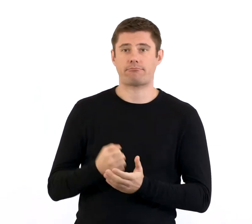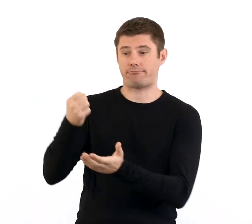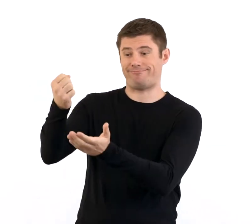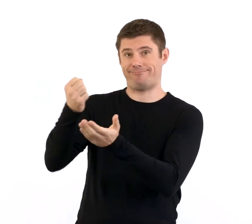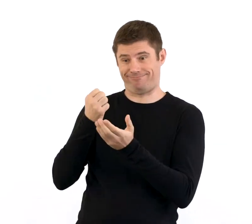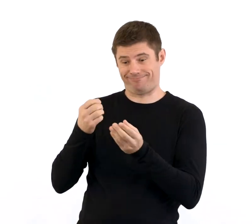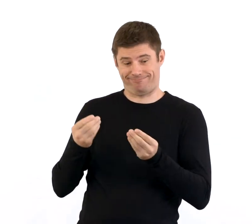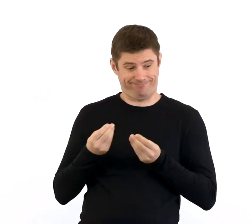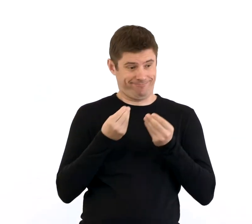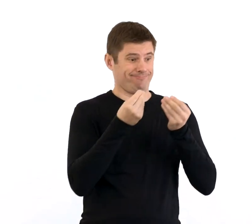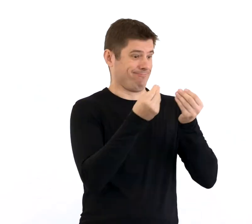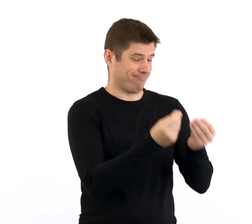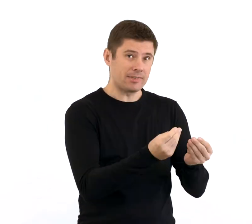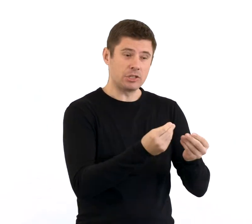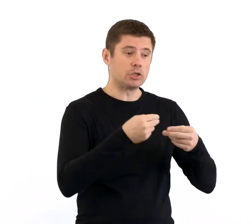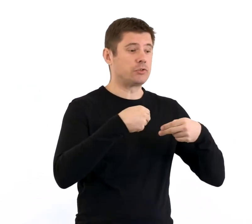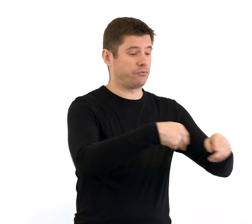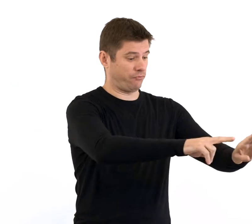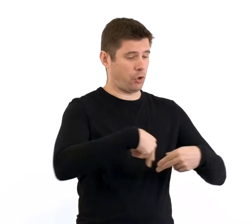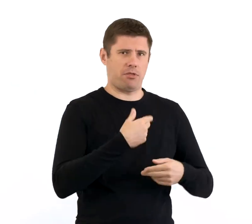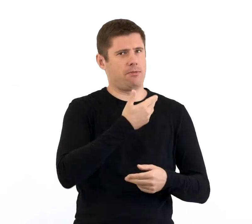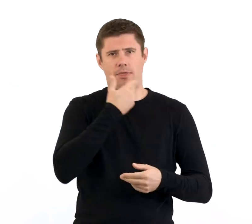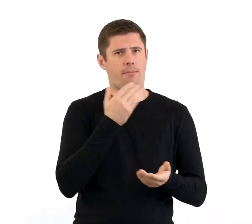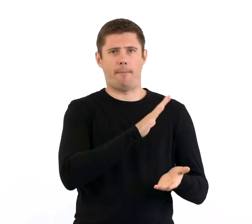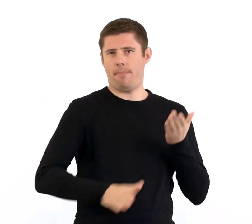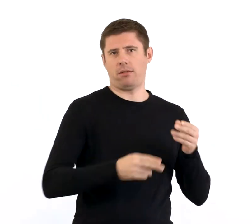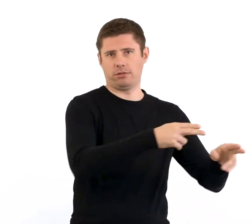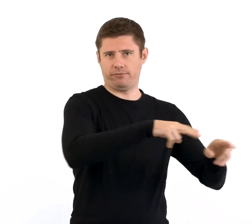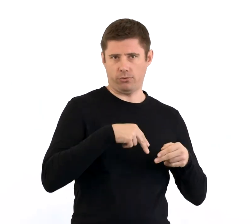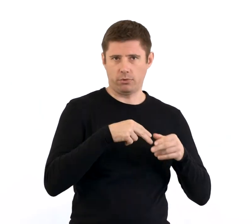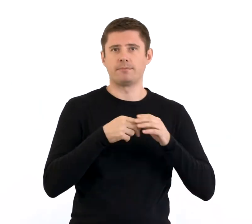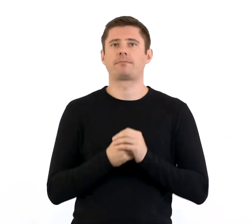Mikrogranty są dotacją bezzwrotną.